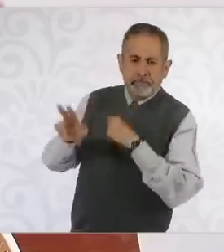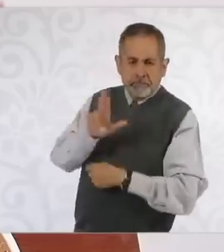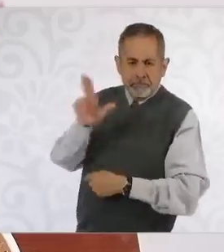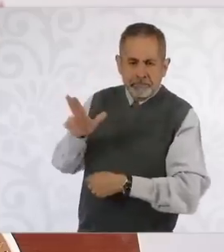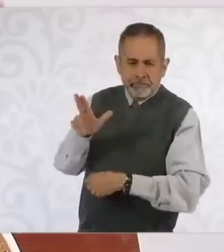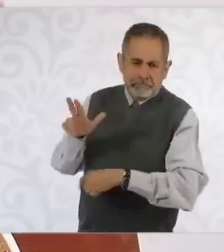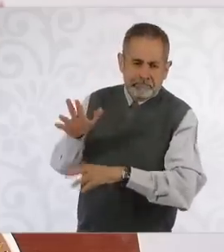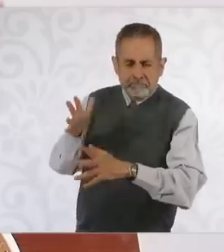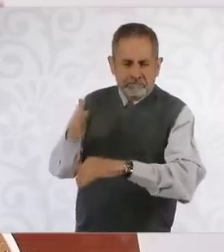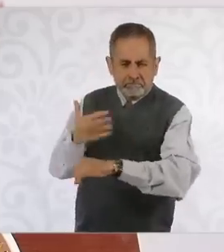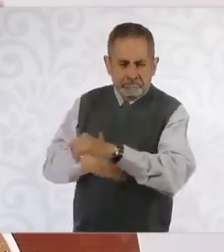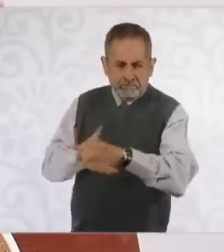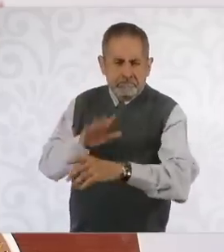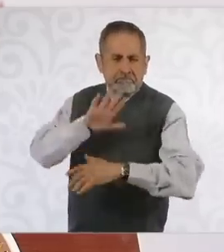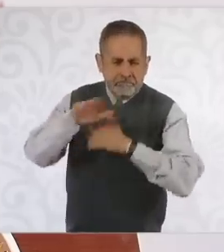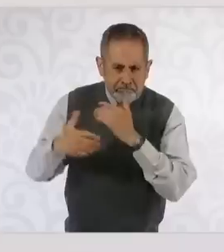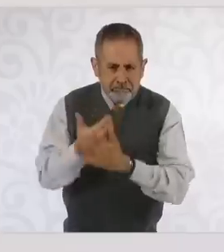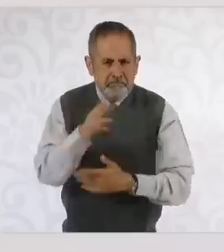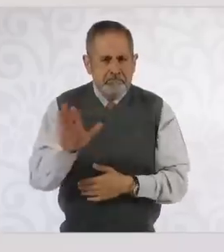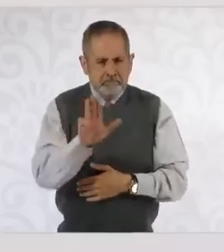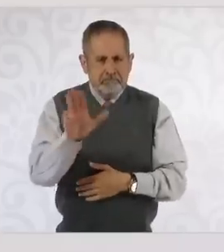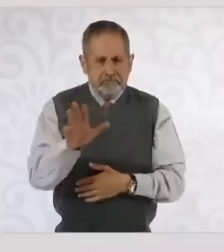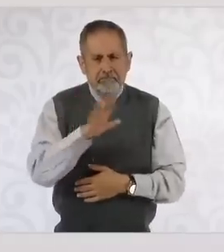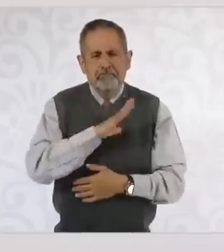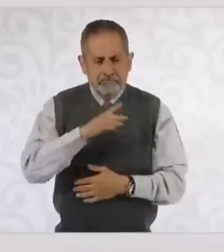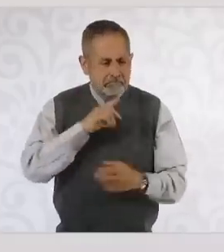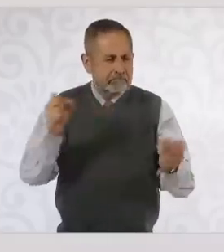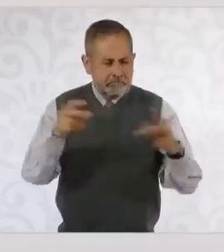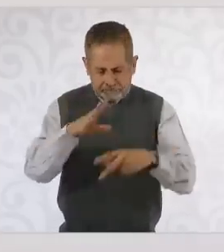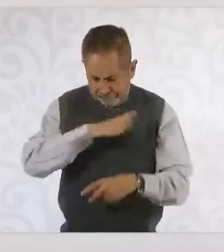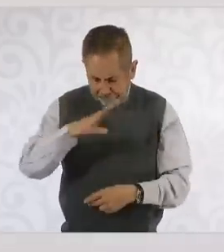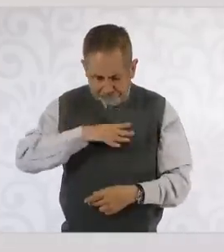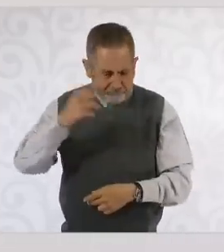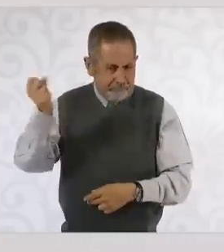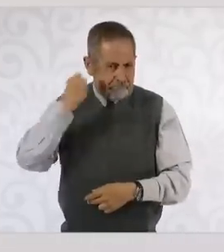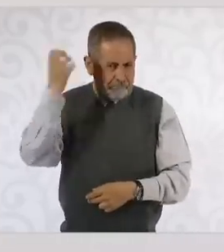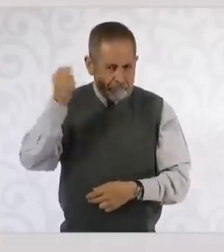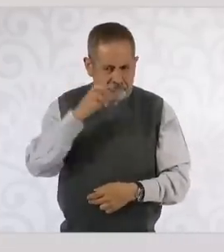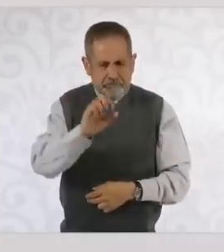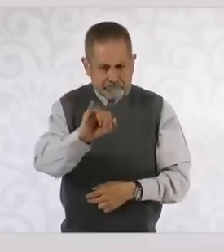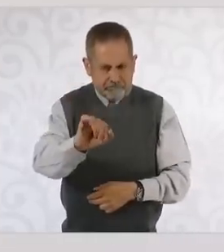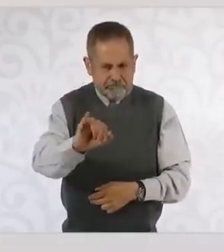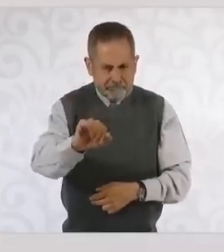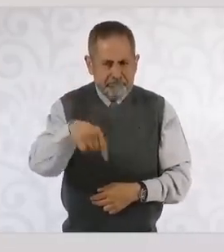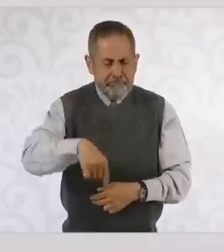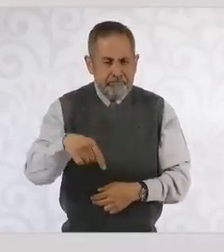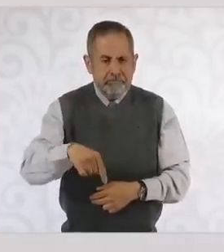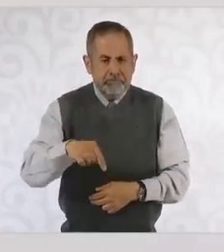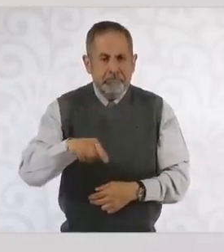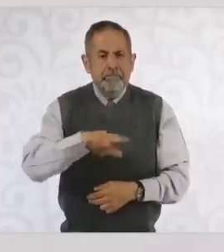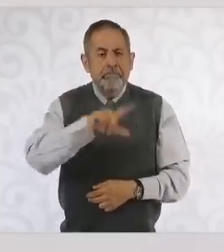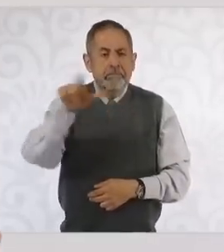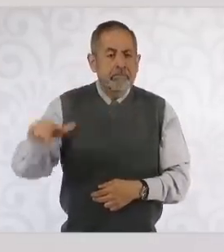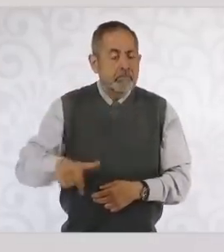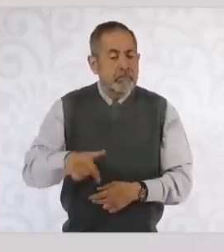que yo creo que sí podemos tener el miércoles y luego viene la ceremonia